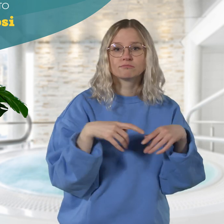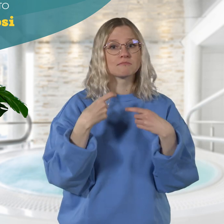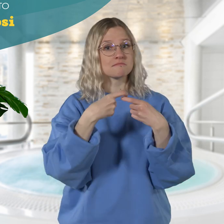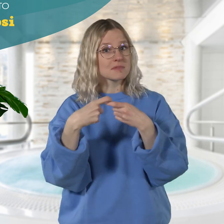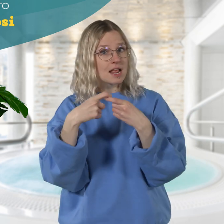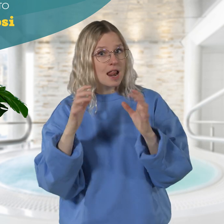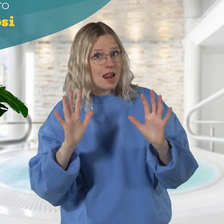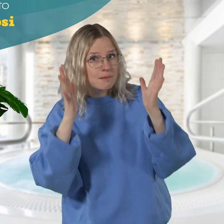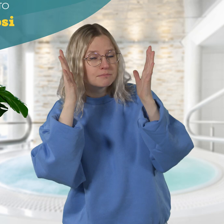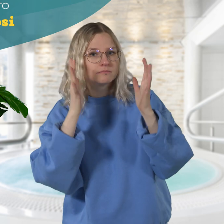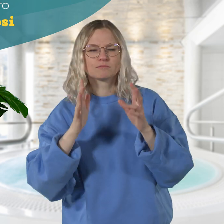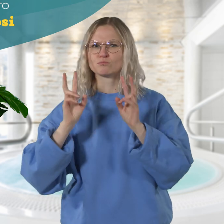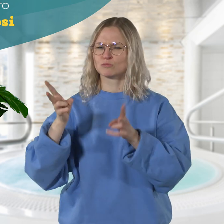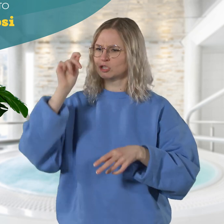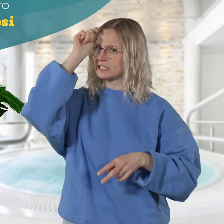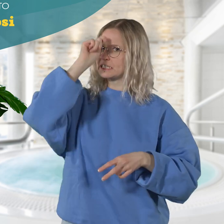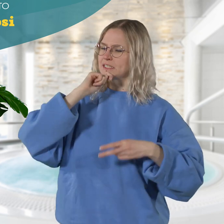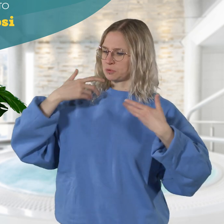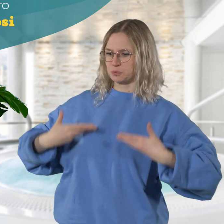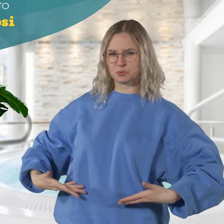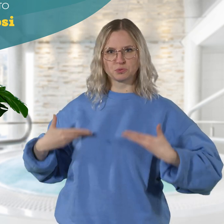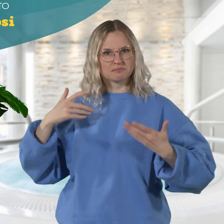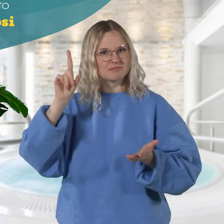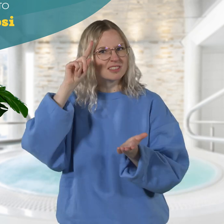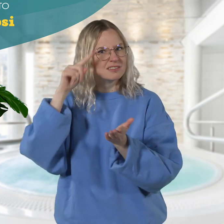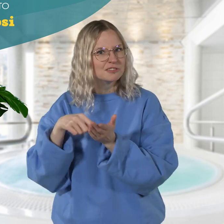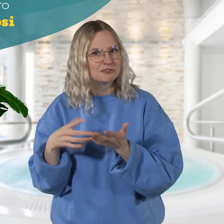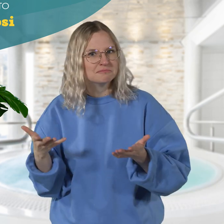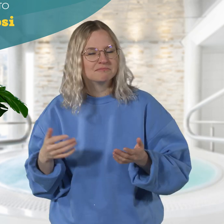perhe-elämään ja isyyteen liittyvistä asioista.